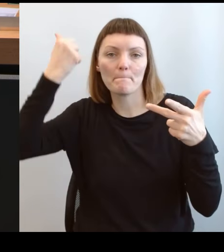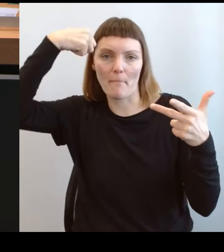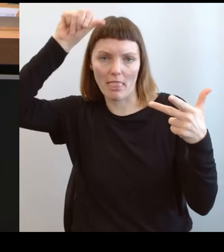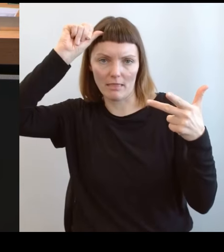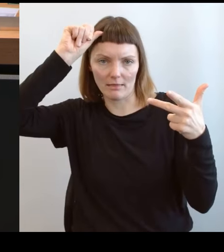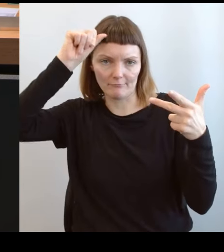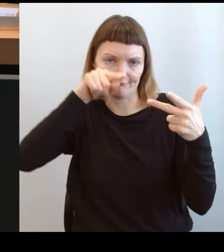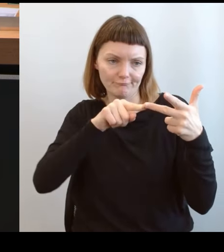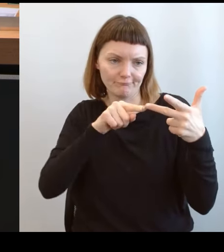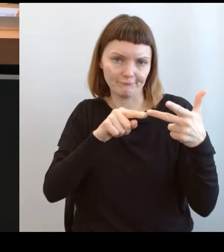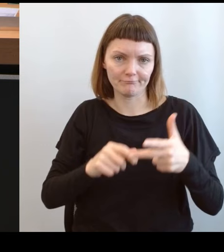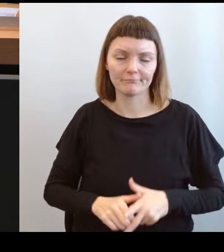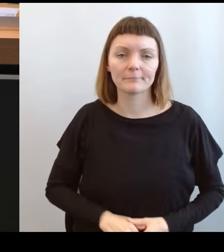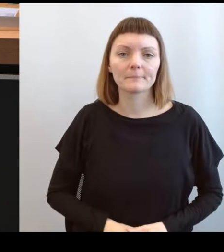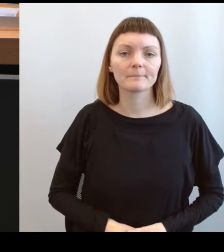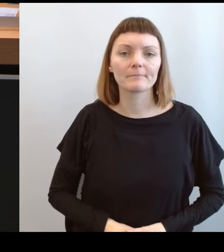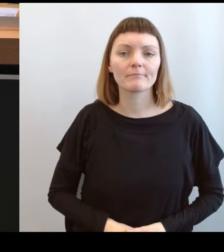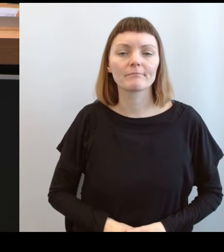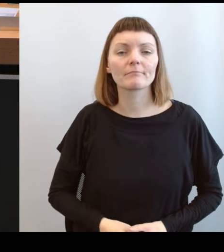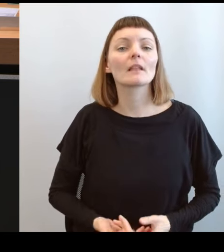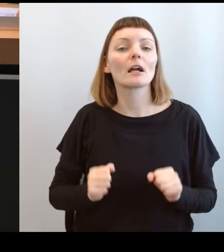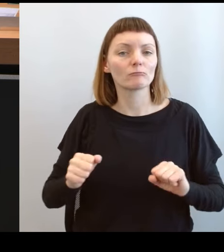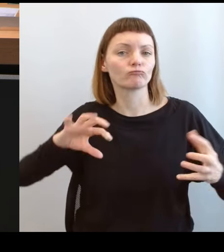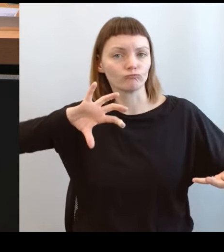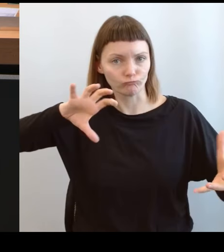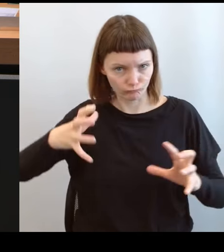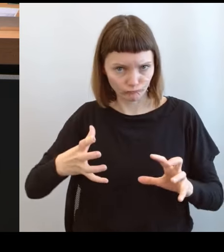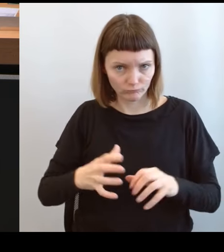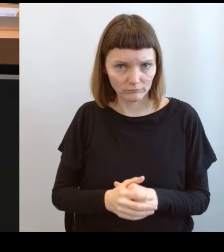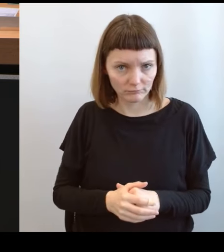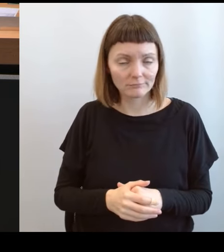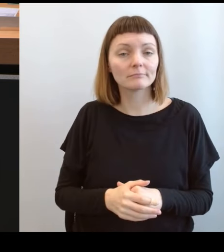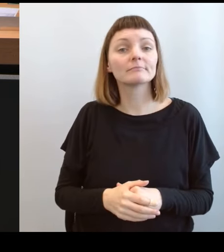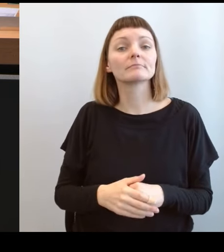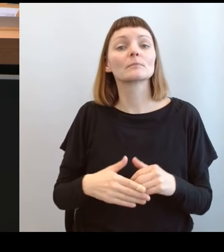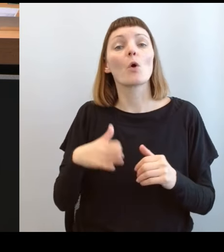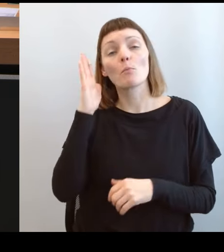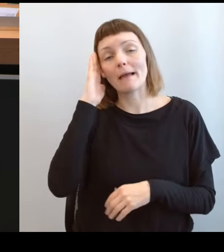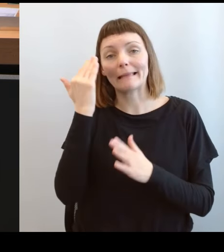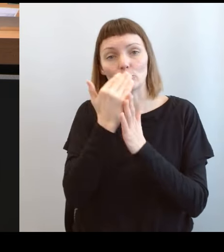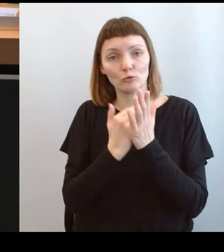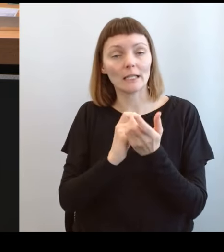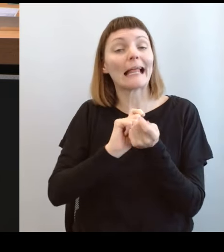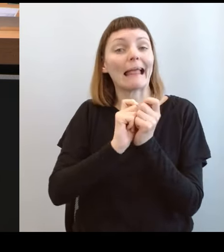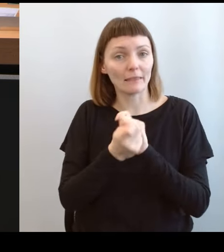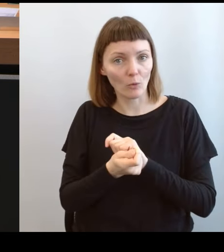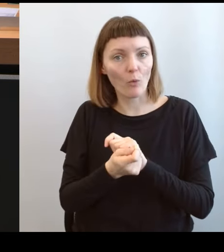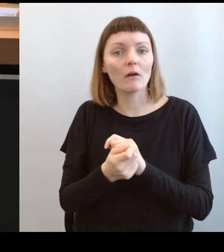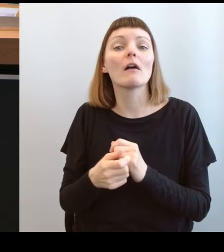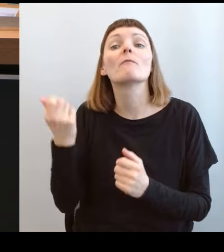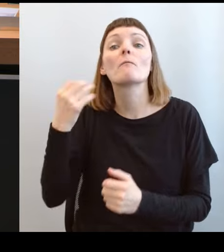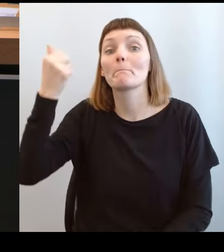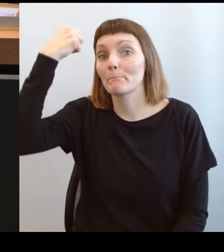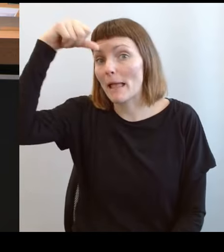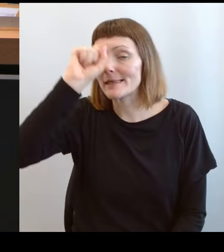die vorliegende Änderung des Übernachtungsgesetzes ist eine gute Sache für Berlin. Ich freue mich auf den weiteren Austausch und die Beratungen in den